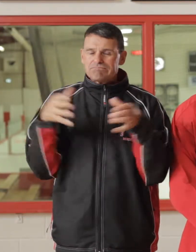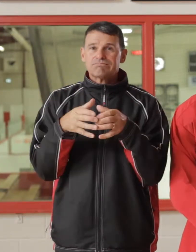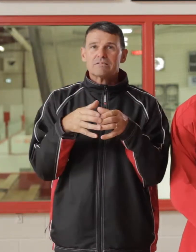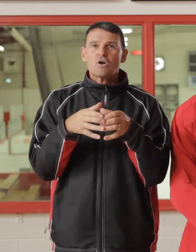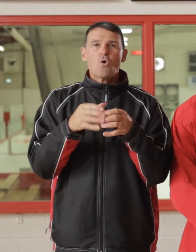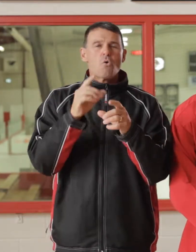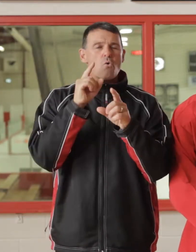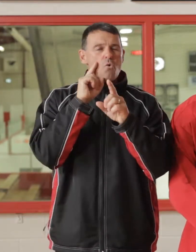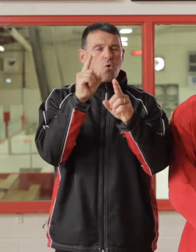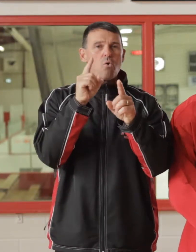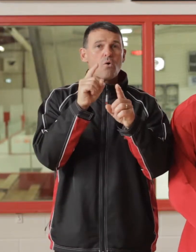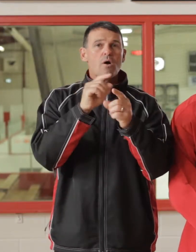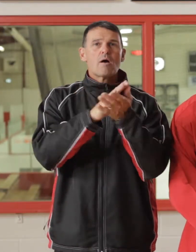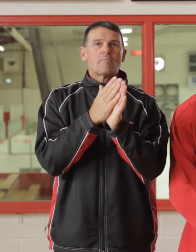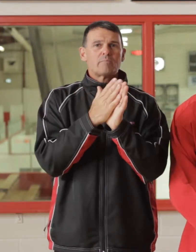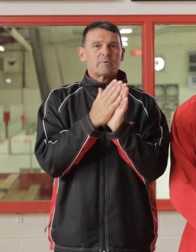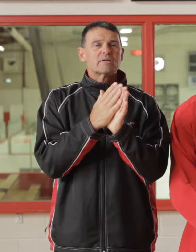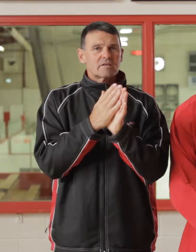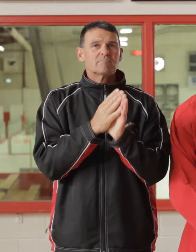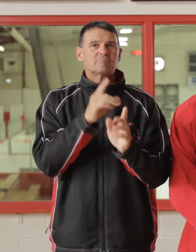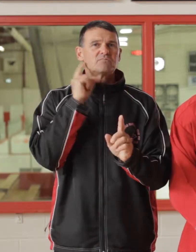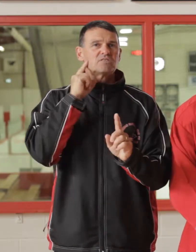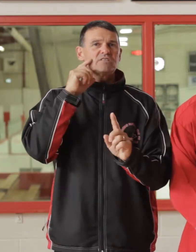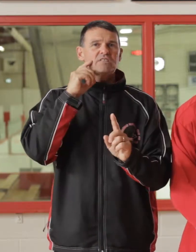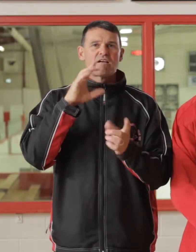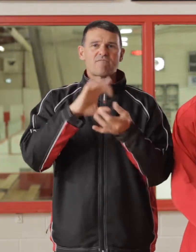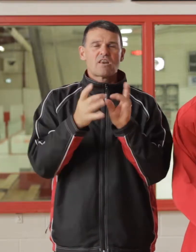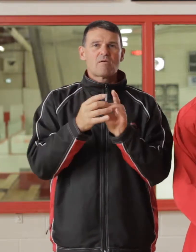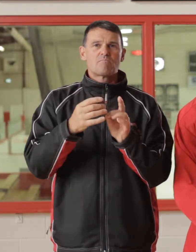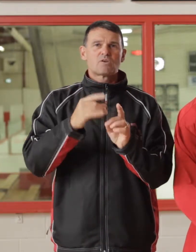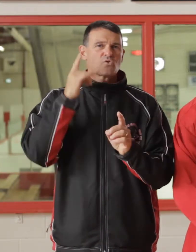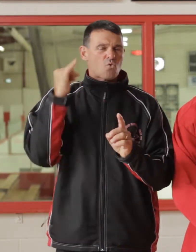des Sourdlympiques vers mon propre pays, le Canada.